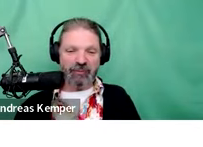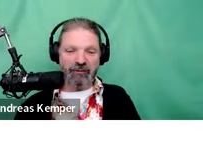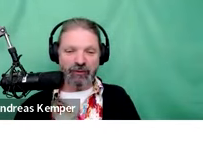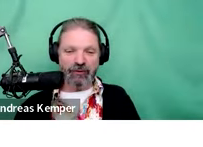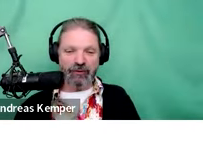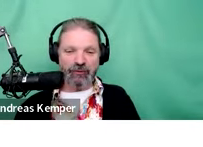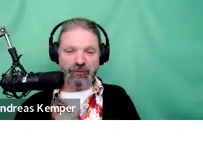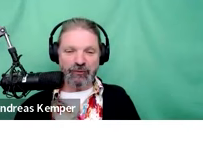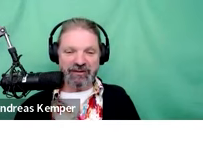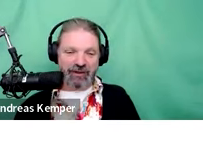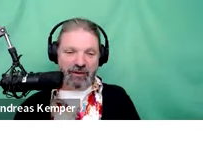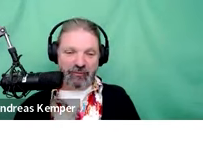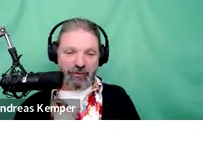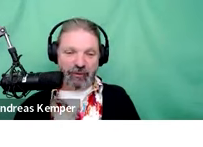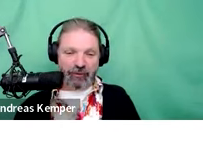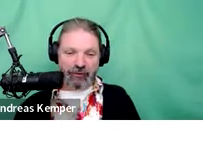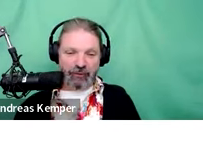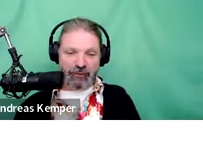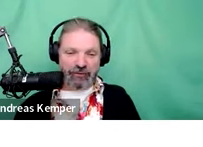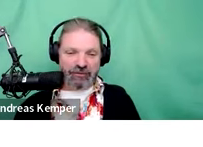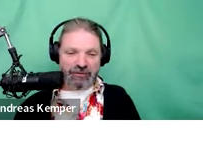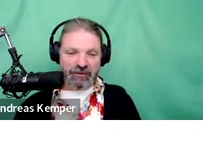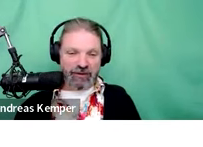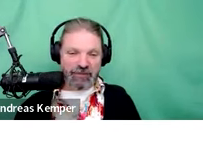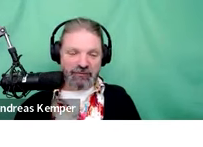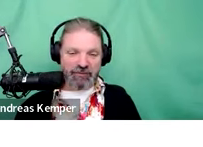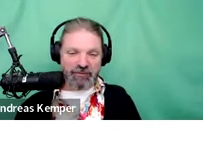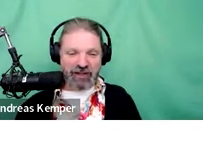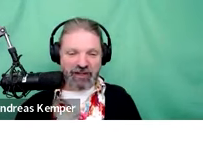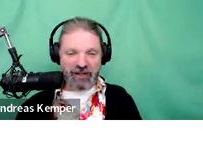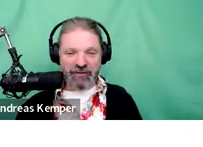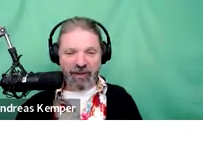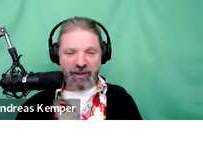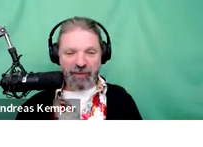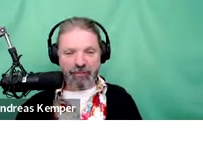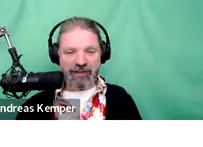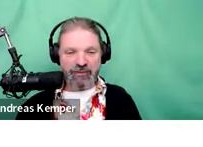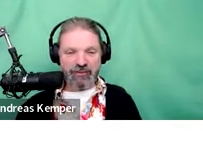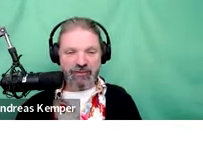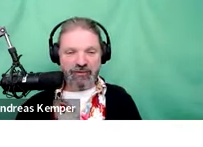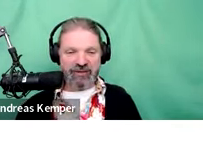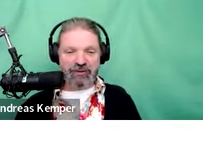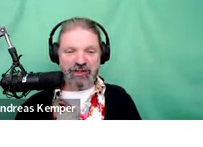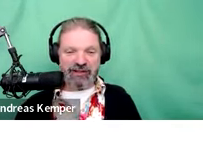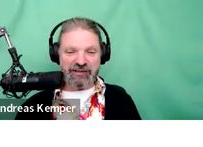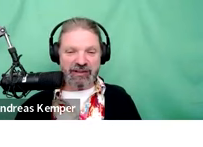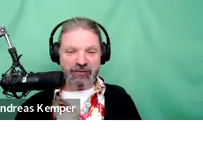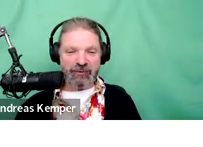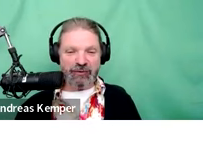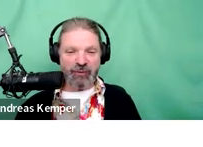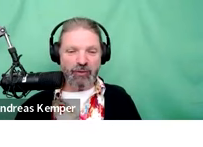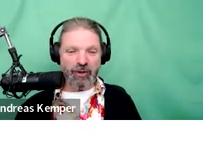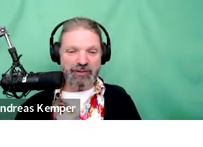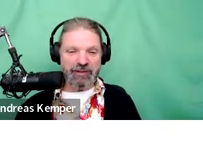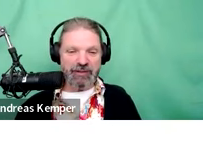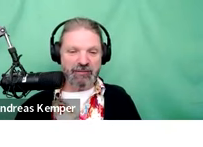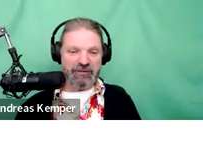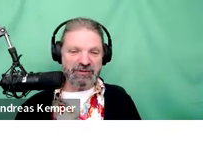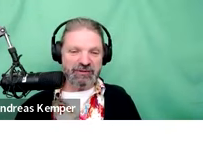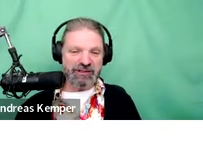Und bei Volkstod sieht man dann, Volkstod wird in einem Zusammenhang benutzt mit Lebensschutz, mit Niedergang der Nation, mit Homolobby, mit Dekadenz,